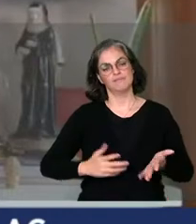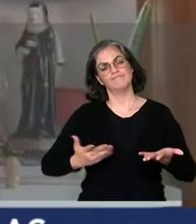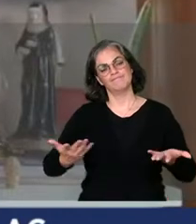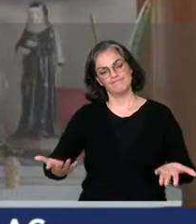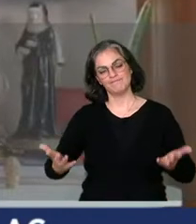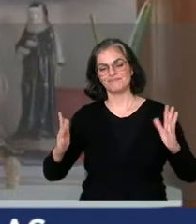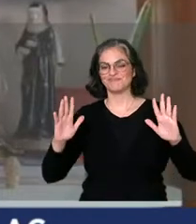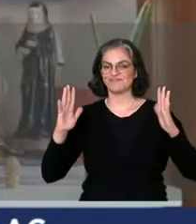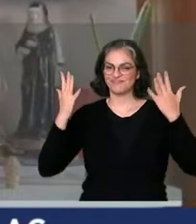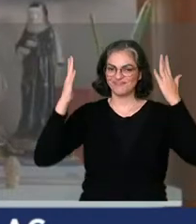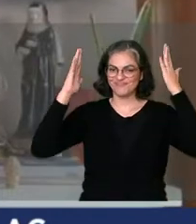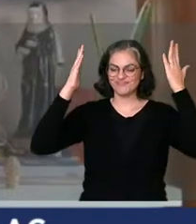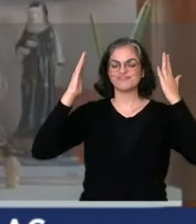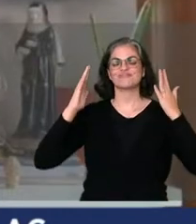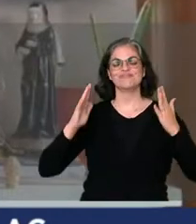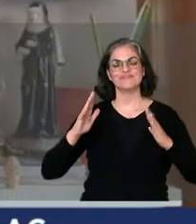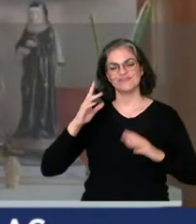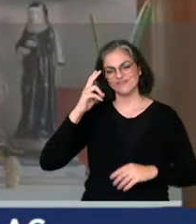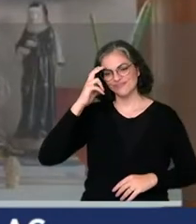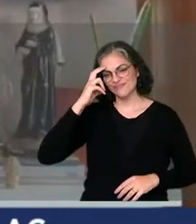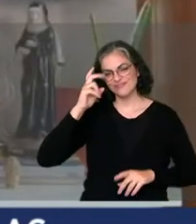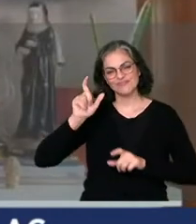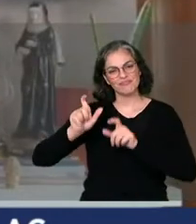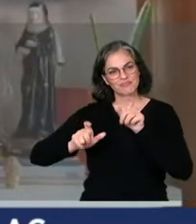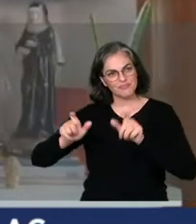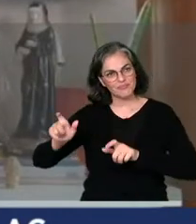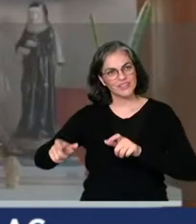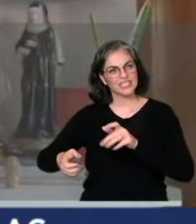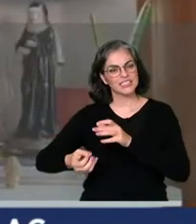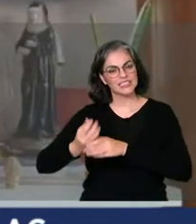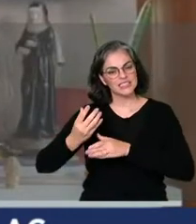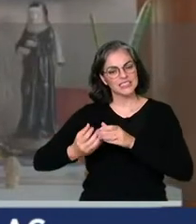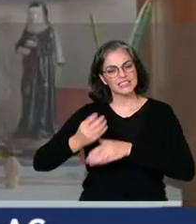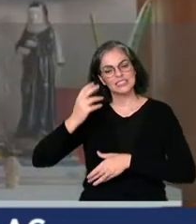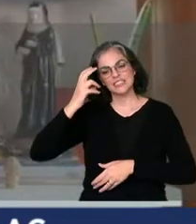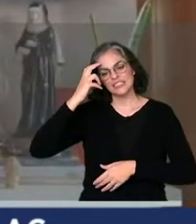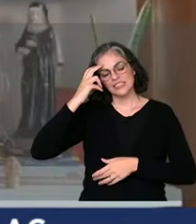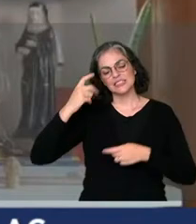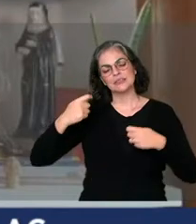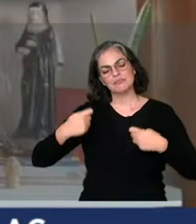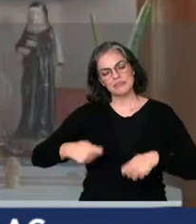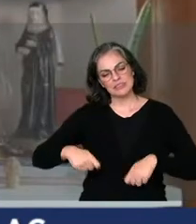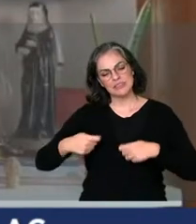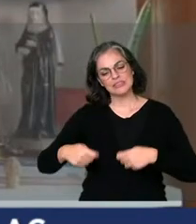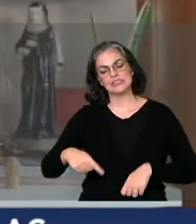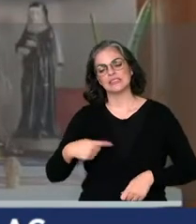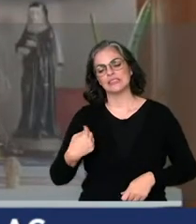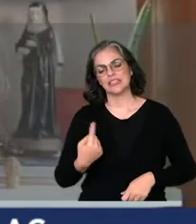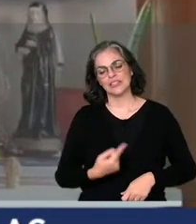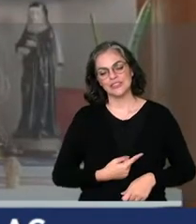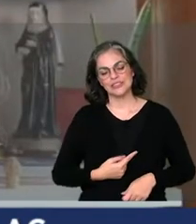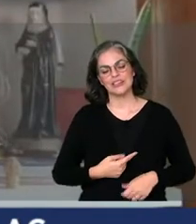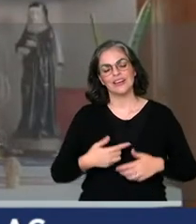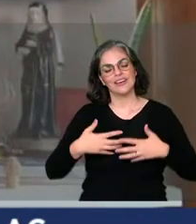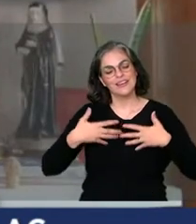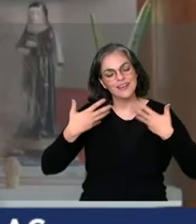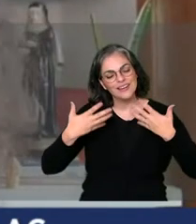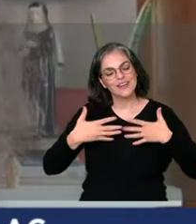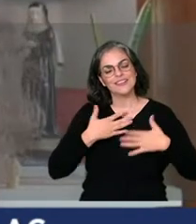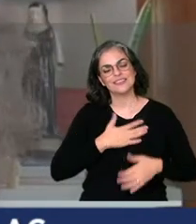ÁREAS DA ECONOMIA BRASILEIRA. ENTÃO VIVA A CULTURA, VIVA TODOS OS FAZEDORES DE CULTURA E A GENTE PRECISA COMEMORAR DE FATO QUE NÓS RESGATAMOS AQUI NA LEI PAULO GUSTAVO. UM